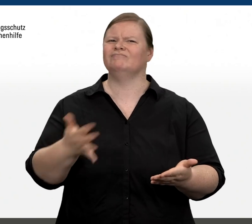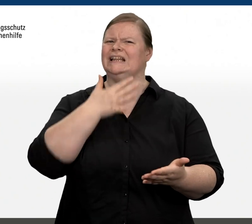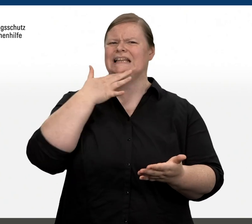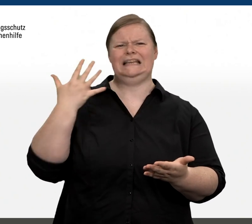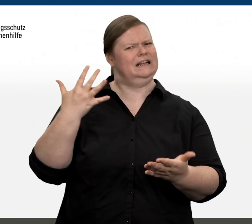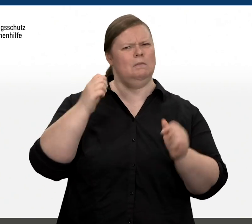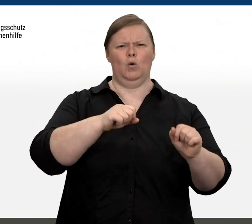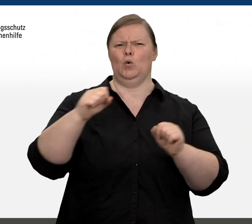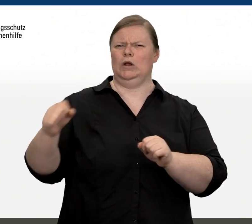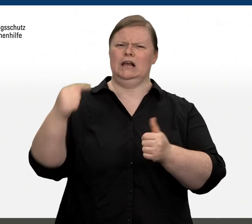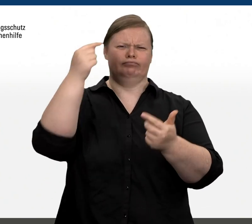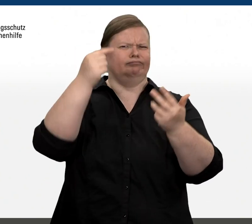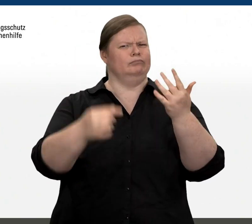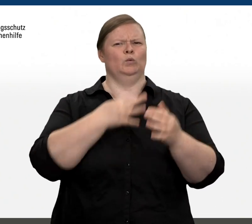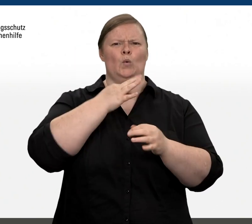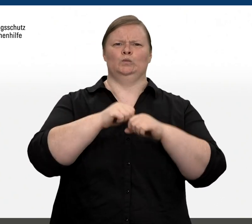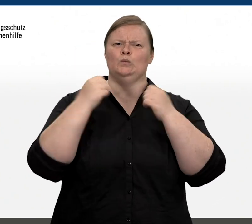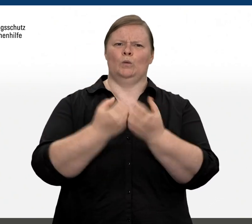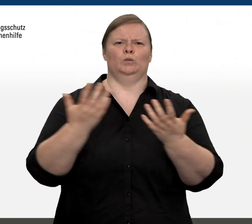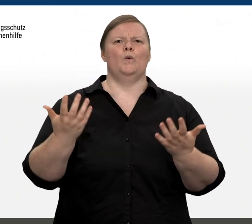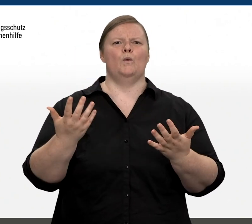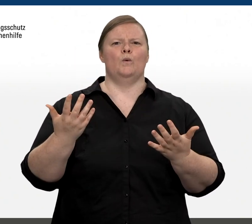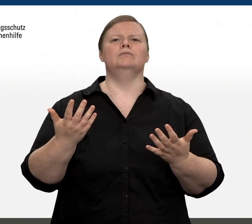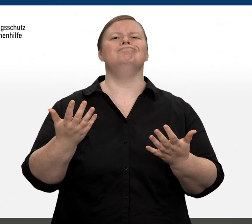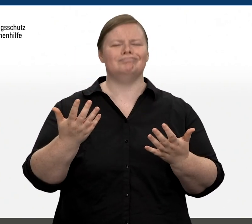Es gibt viele denkbare Notsituationen